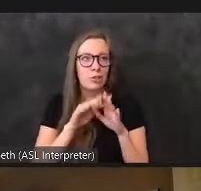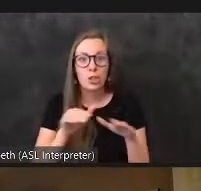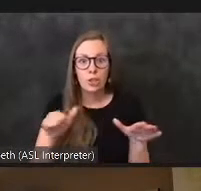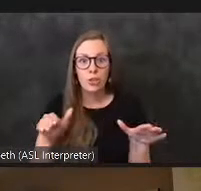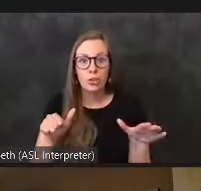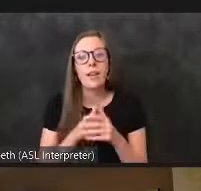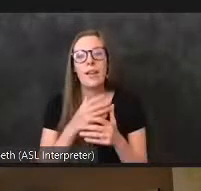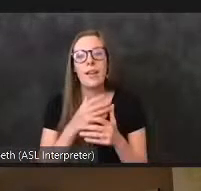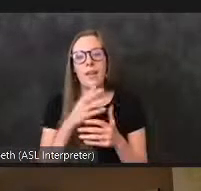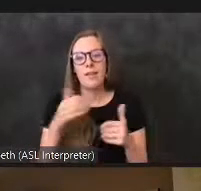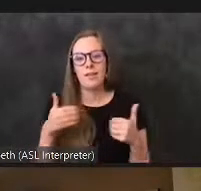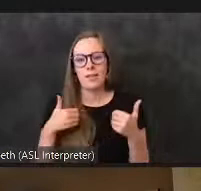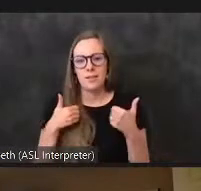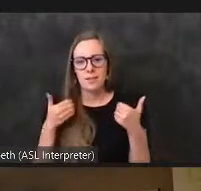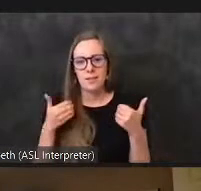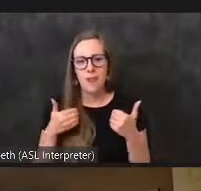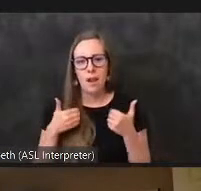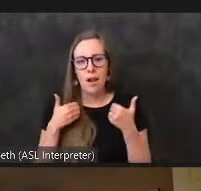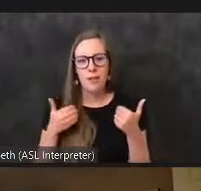Estudiantil o niños?